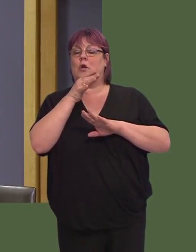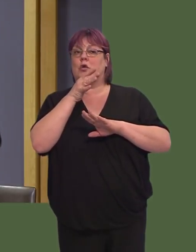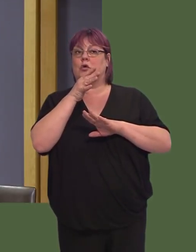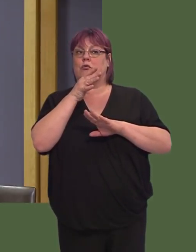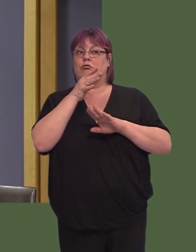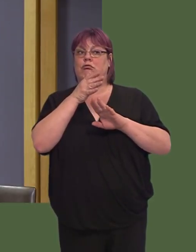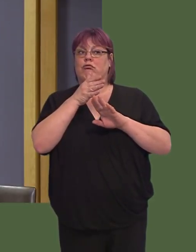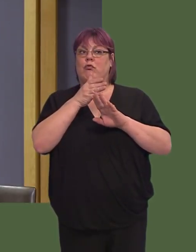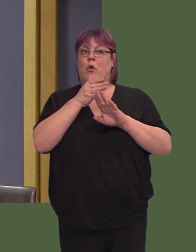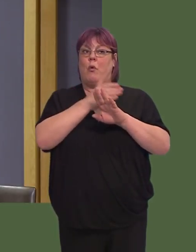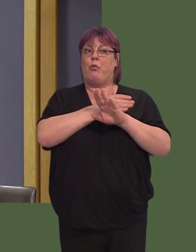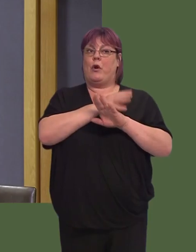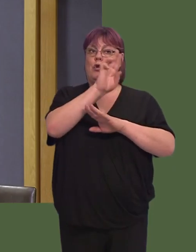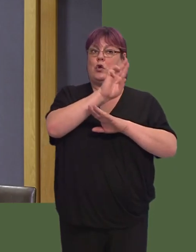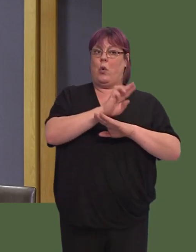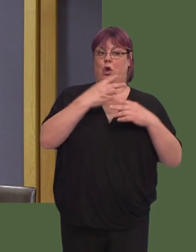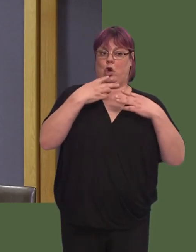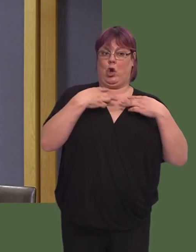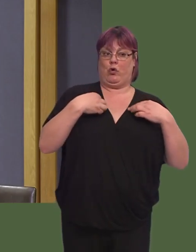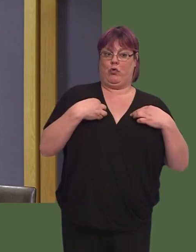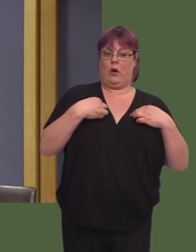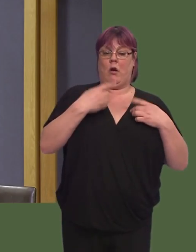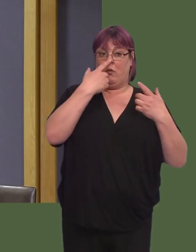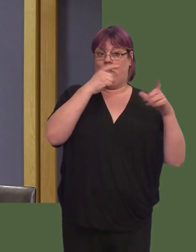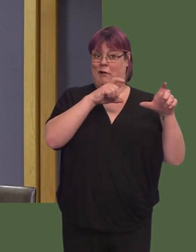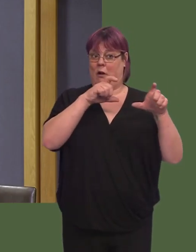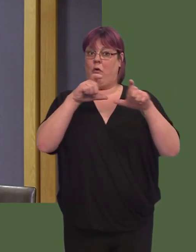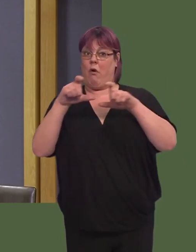Wrth gwrs, rym niín sÙn fan hyn am strategaeth gan y Llywodraeth i sicrhau miliwn o siaradwyr